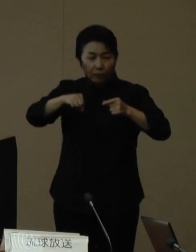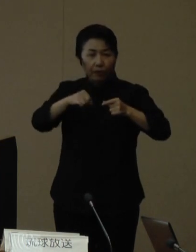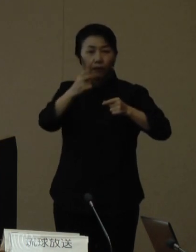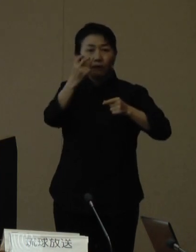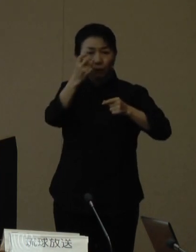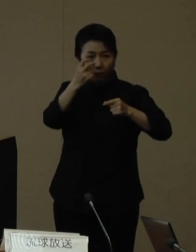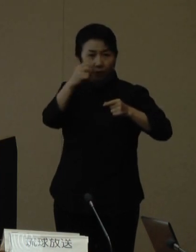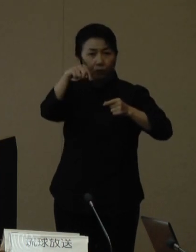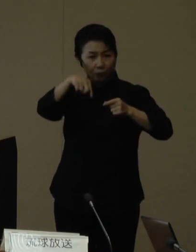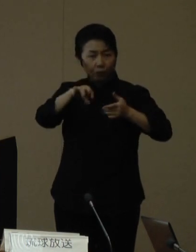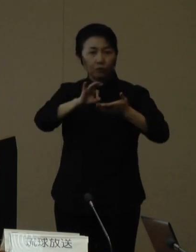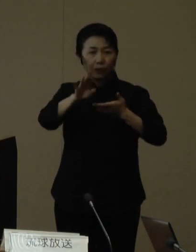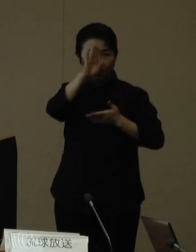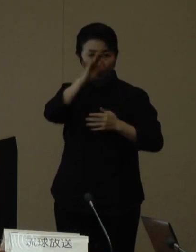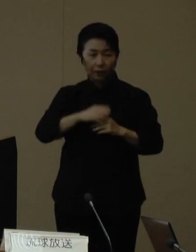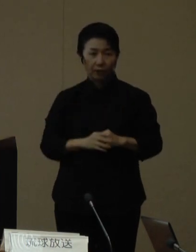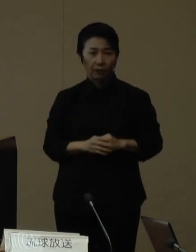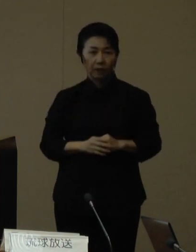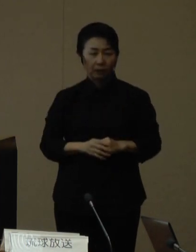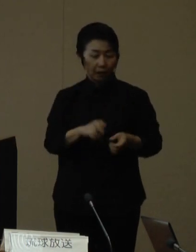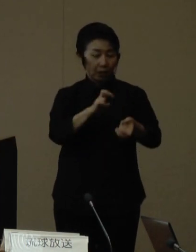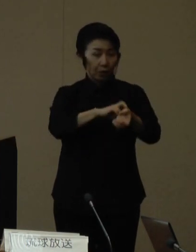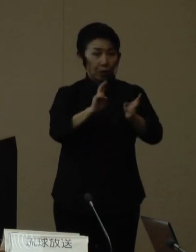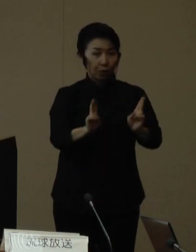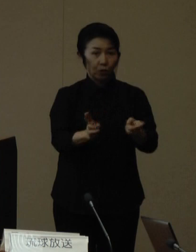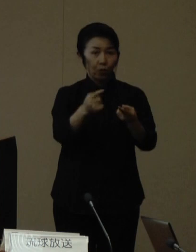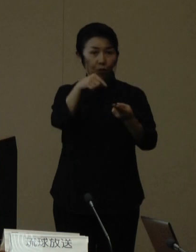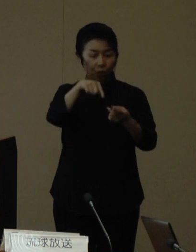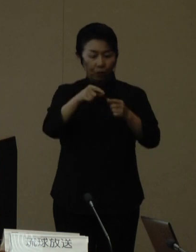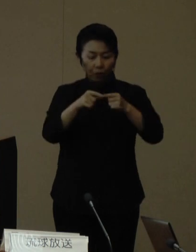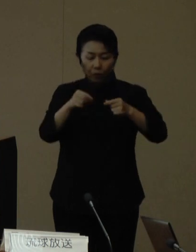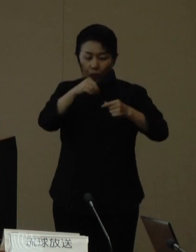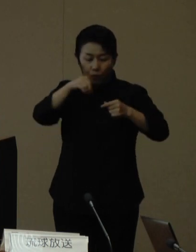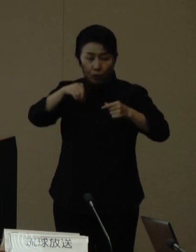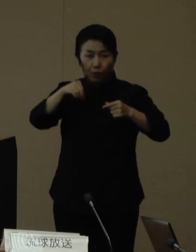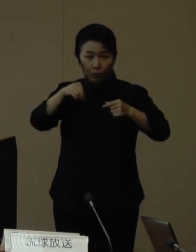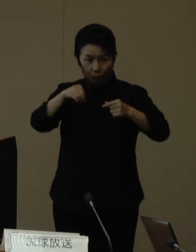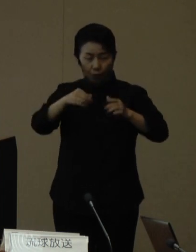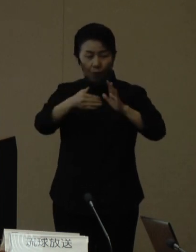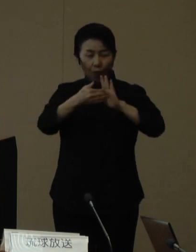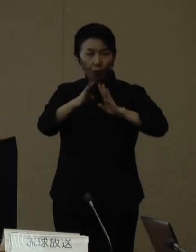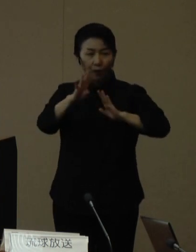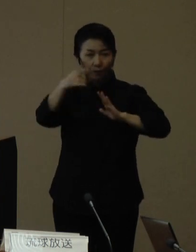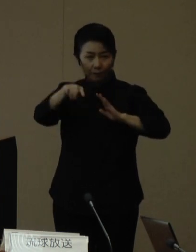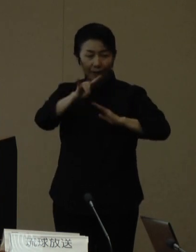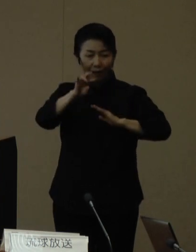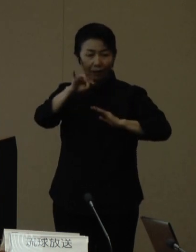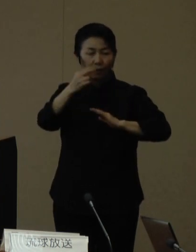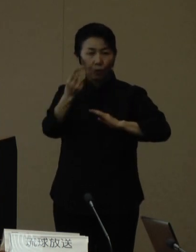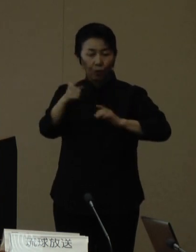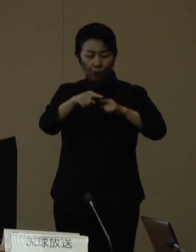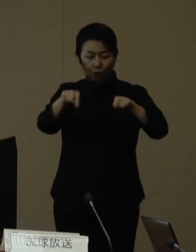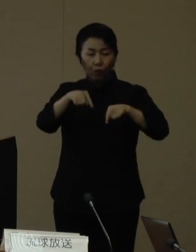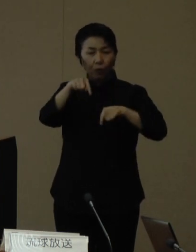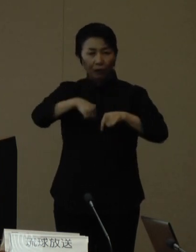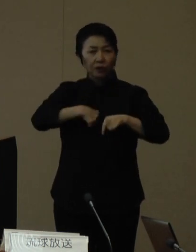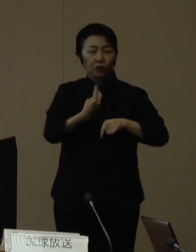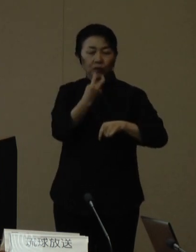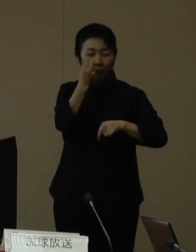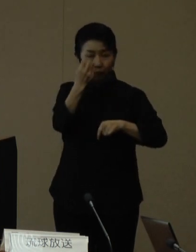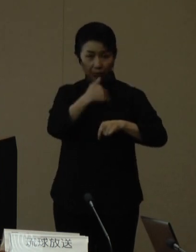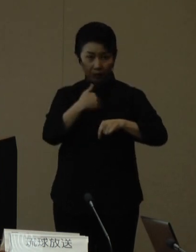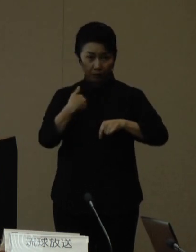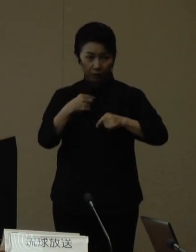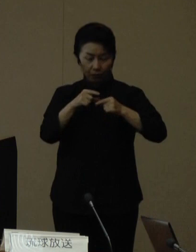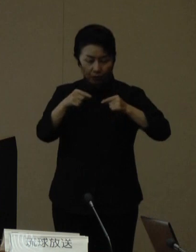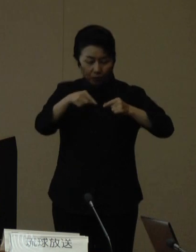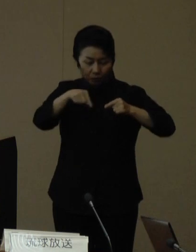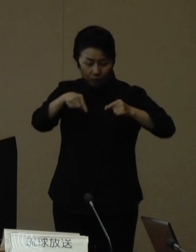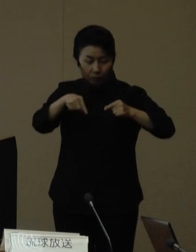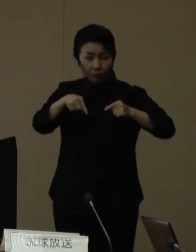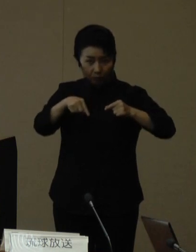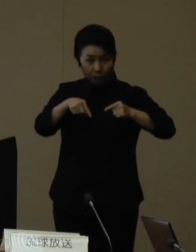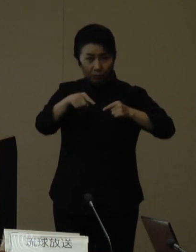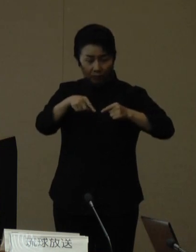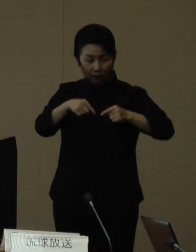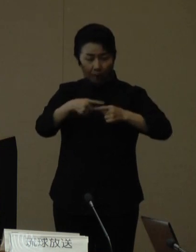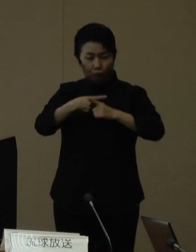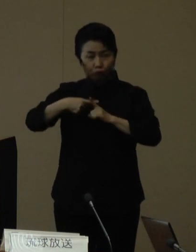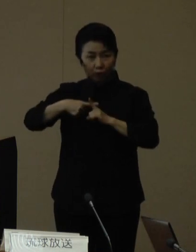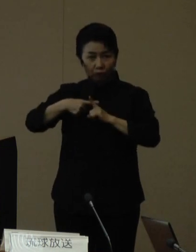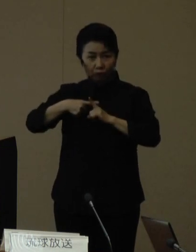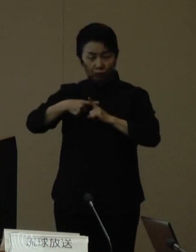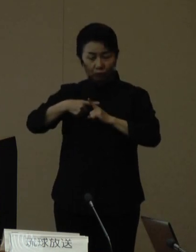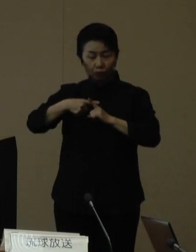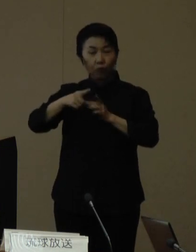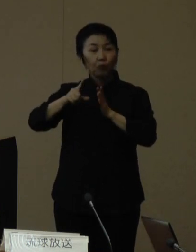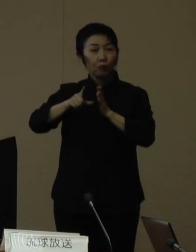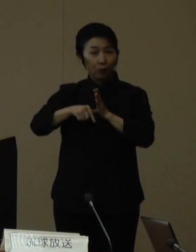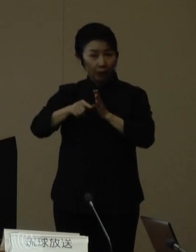なお、医療用の抗原定性検査キットは、ご自身で検査結果を確認することが出来ますので、陽性となった方をオンライン等で医療に繋げる為の